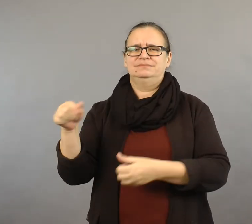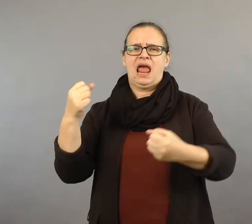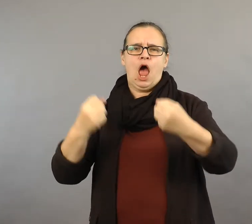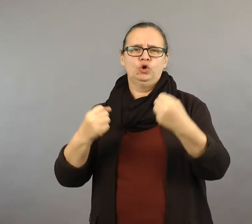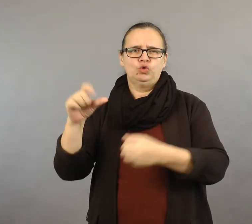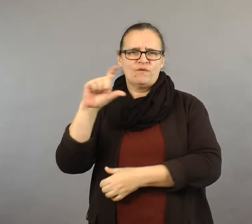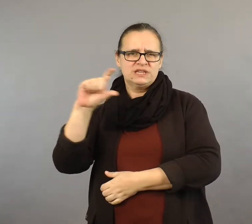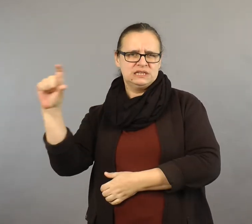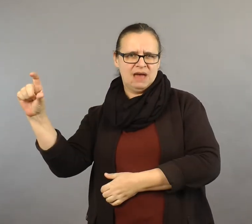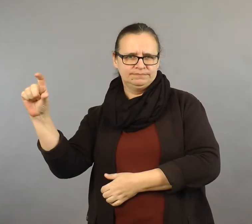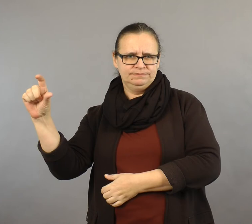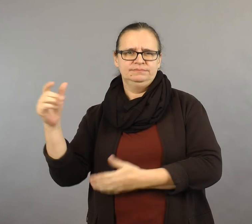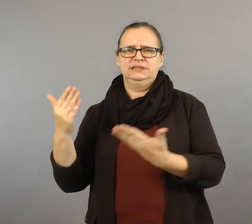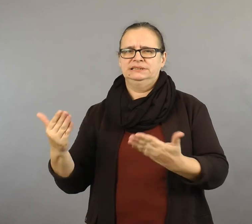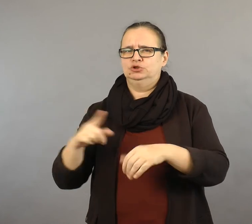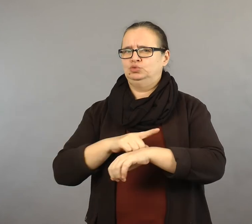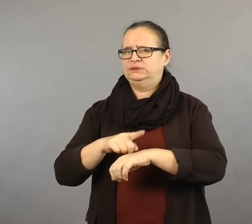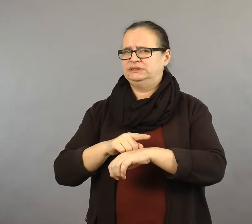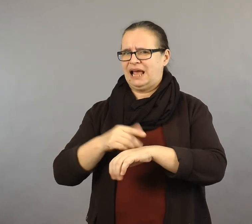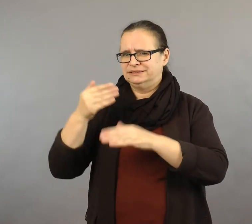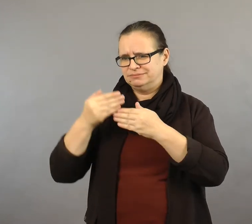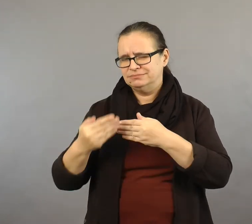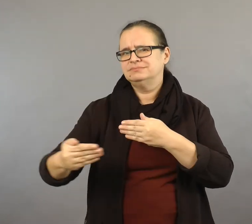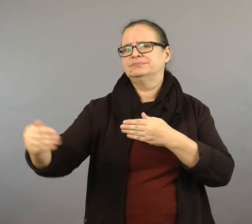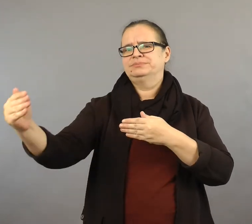Eine Auto-Firma hat im Augenblick